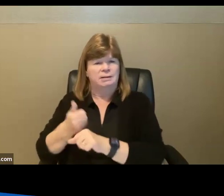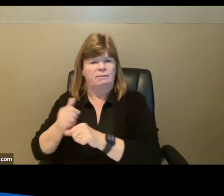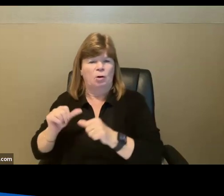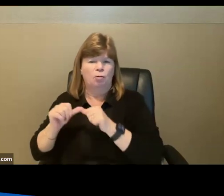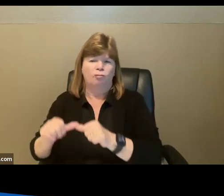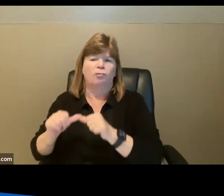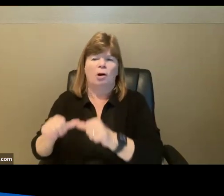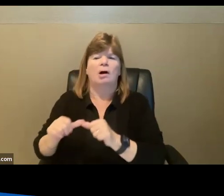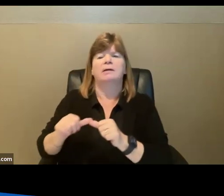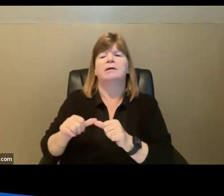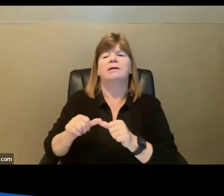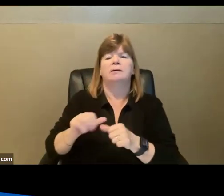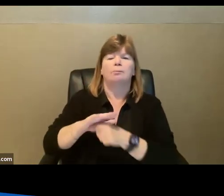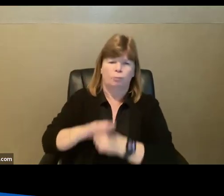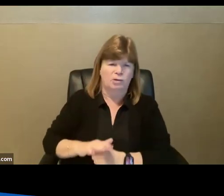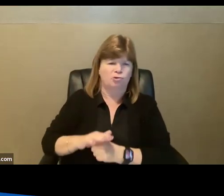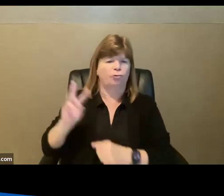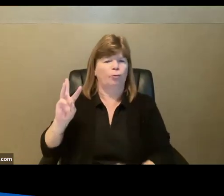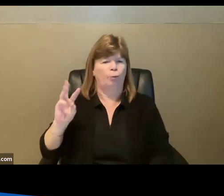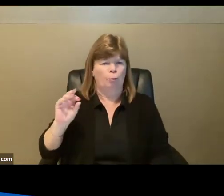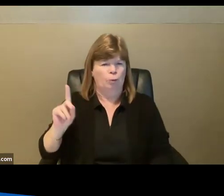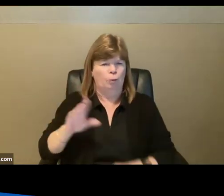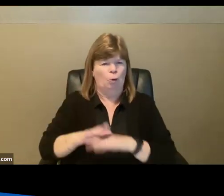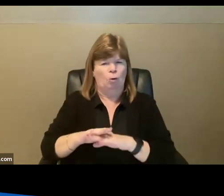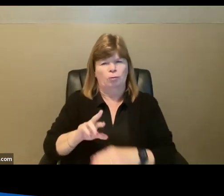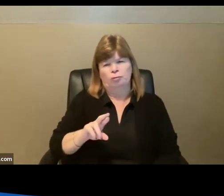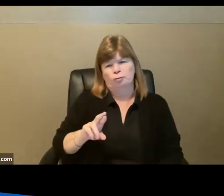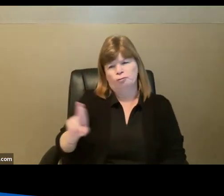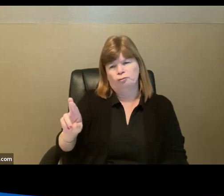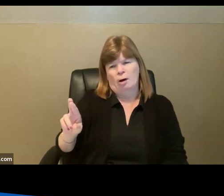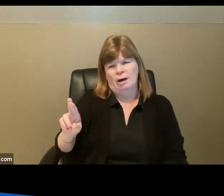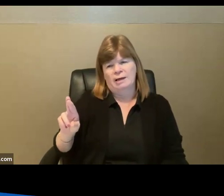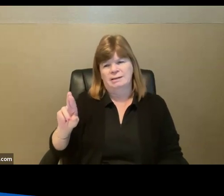en el isquion derecho y los huesos trocánteres, así que